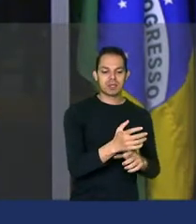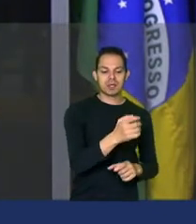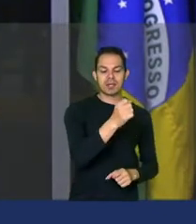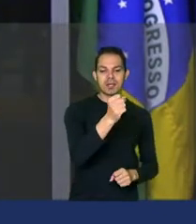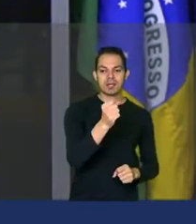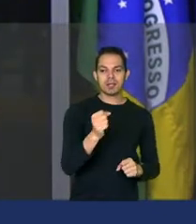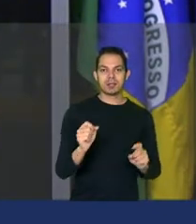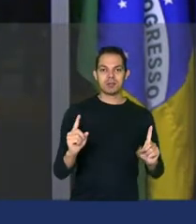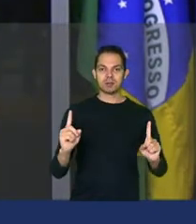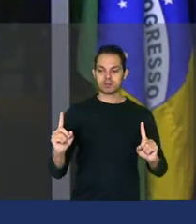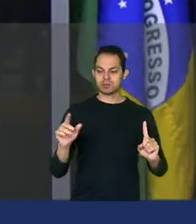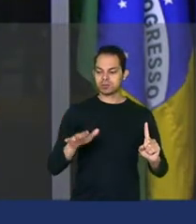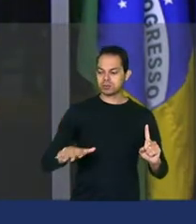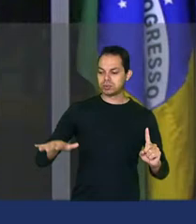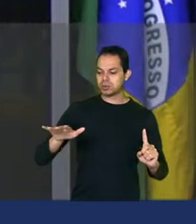FILANTRÓPICAS. EU VEJO DOIS LADOS AQUI, UM LADO POSITIVO E